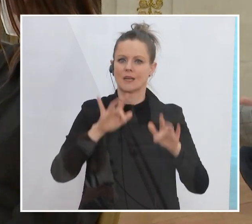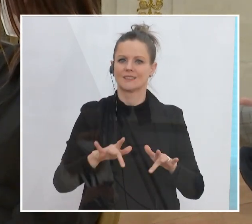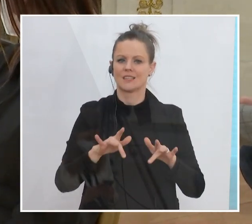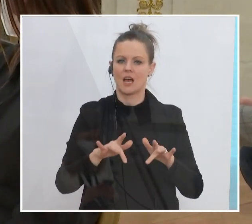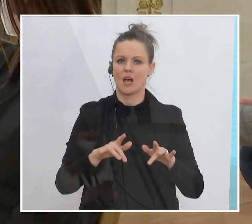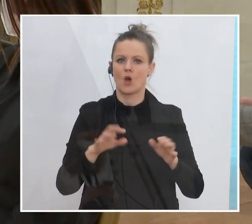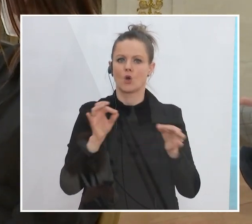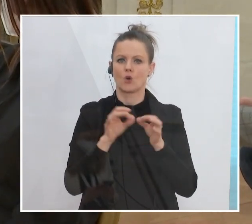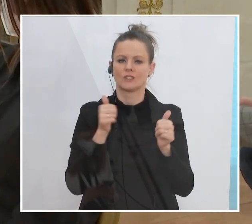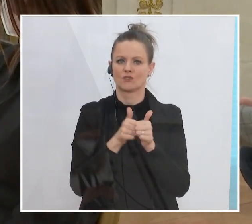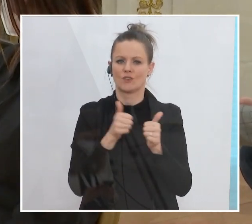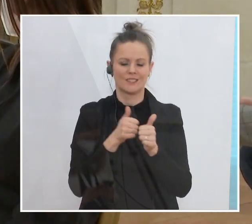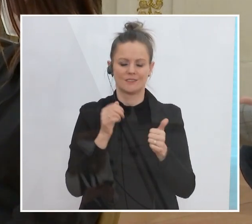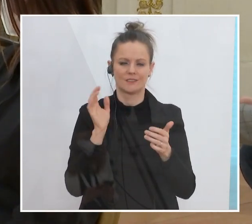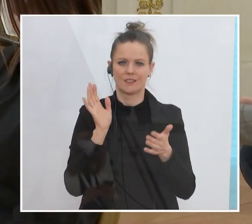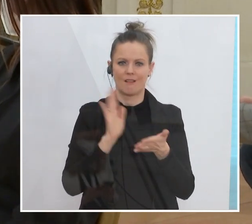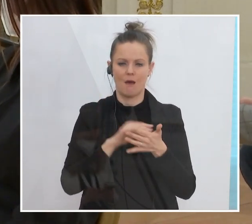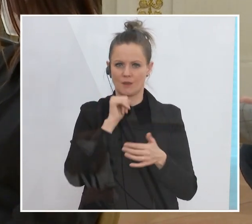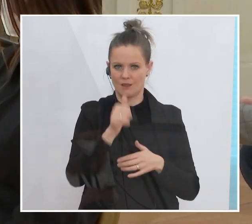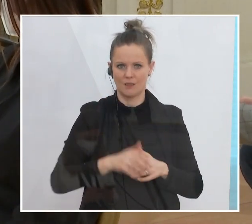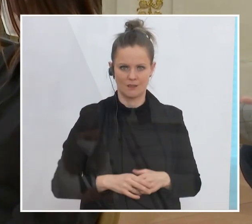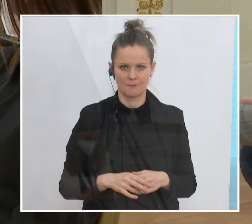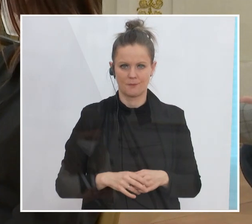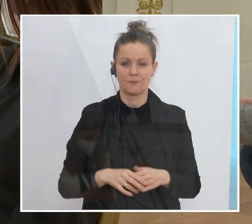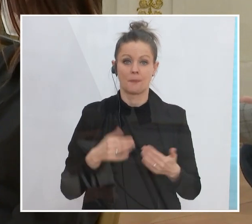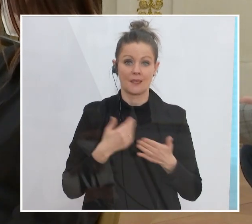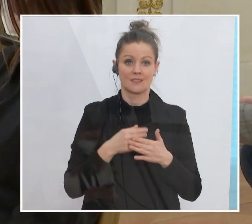Tracing nicht gut funktioniert. Jetzt wäre die Frage, die NEOS fordern ja zum Beispiel,